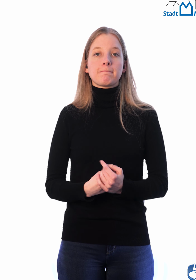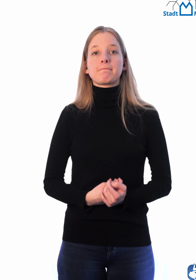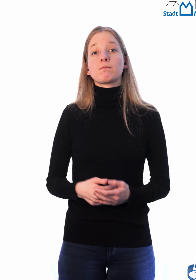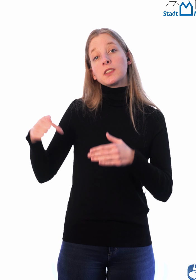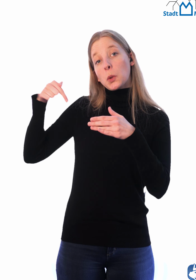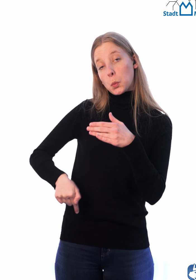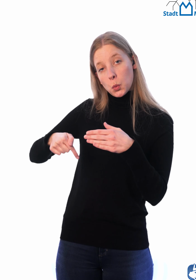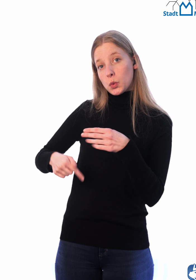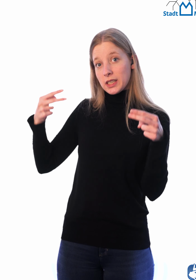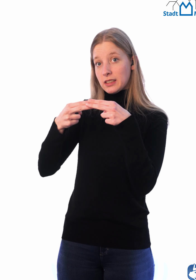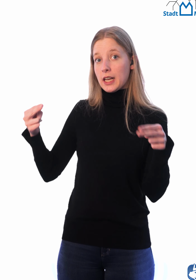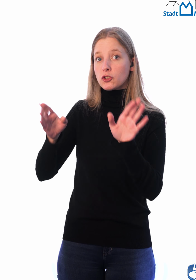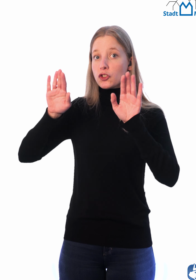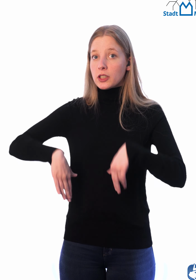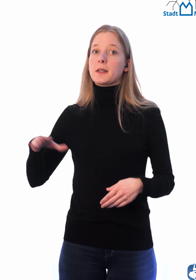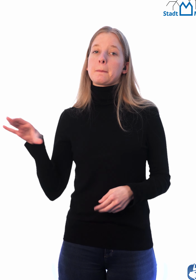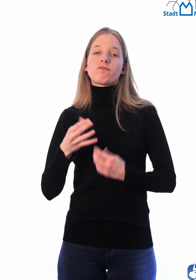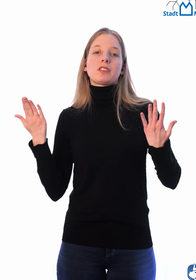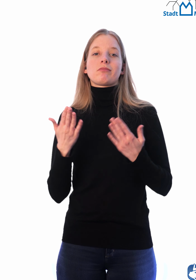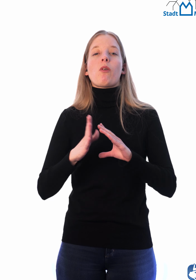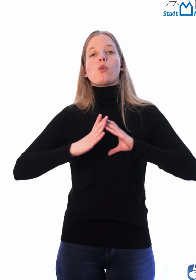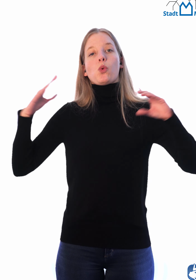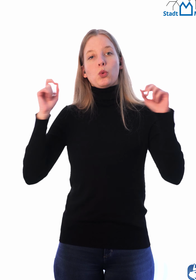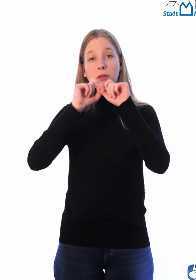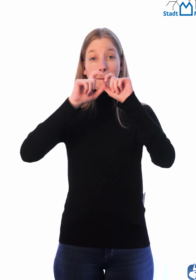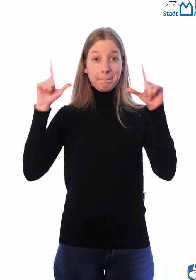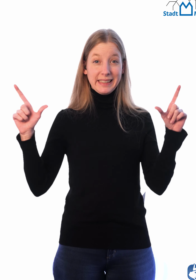Unterseiten starten mit einem großen Bild.